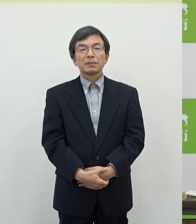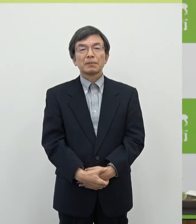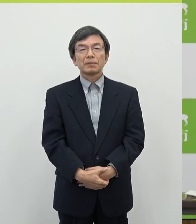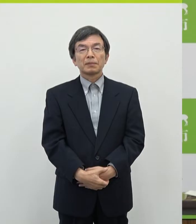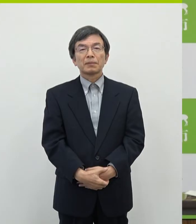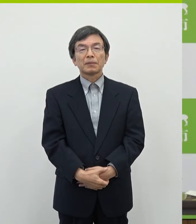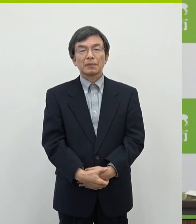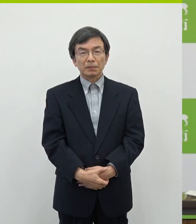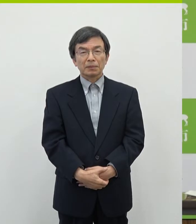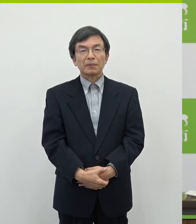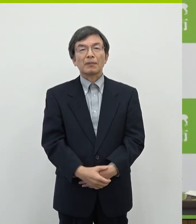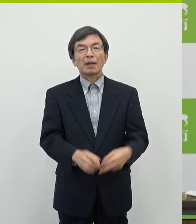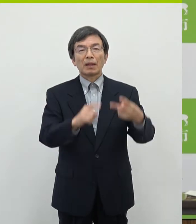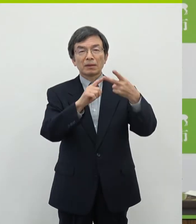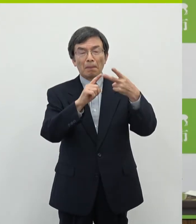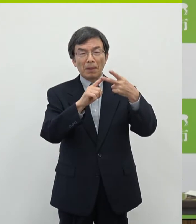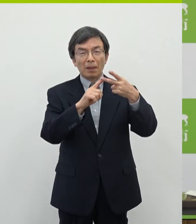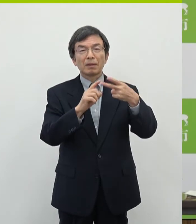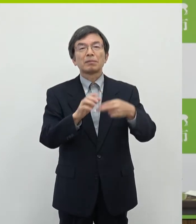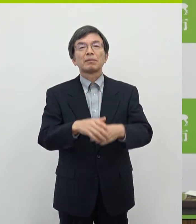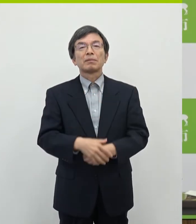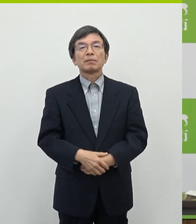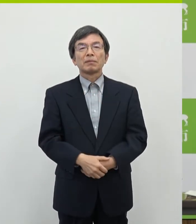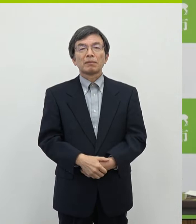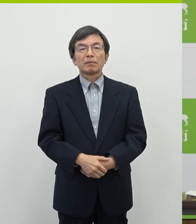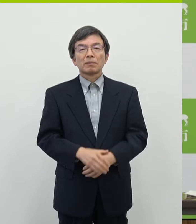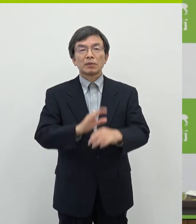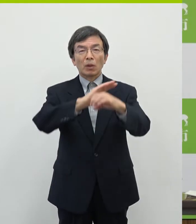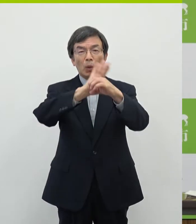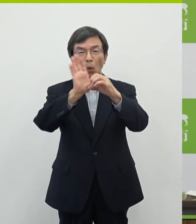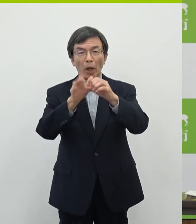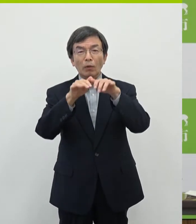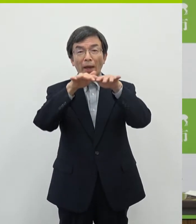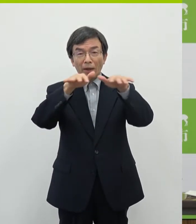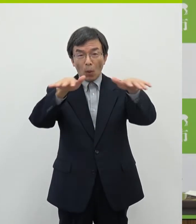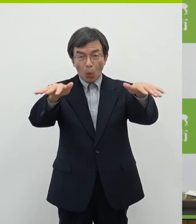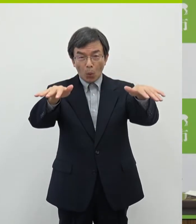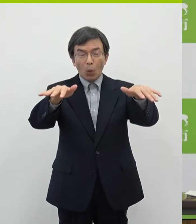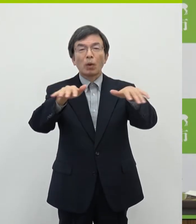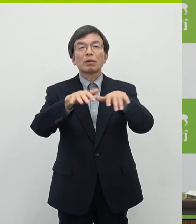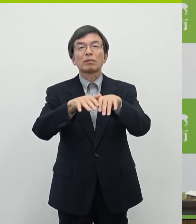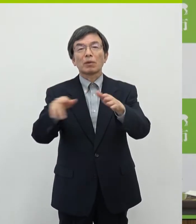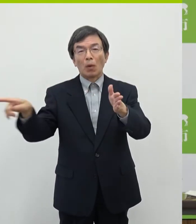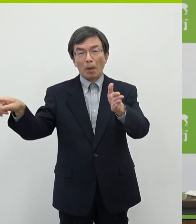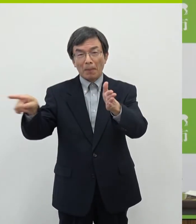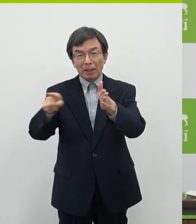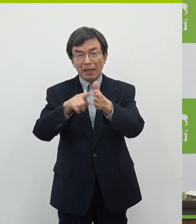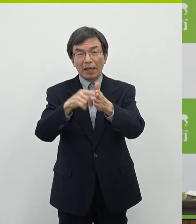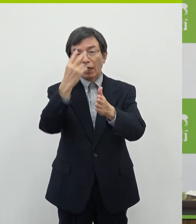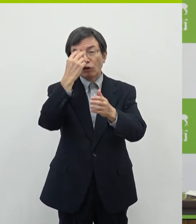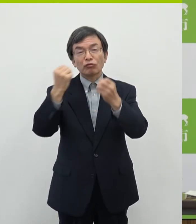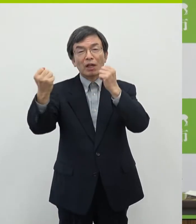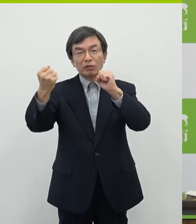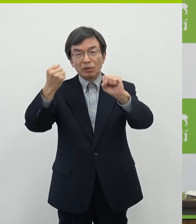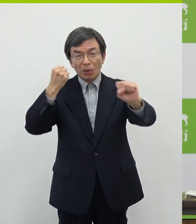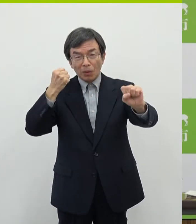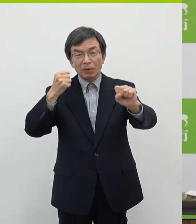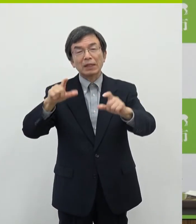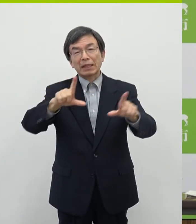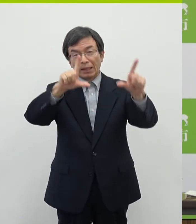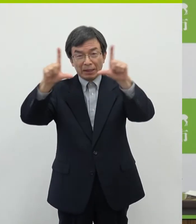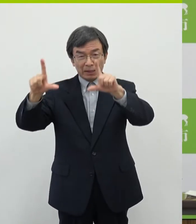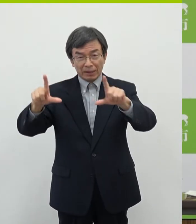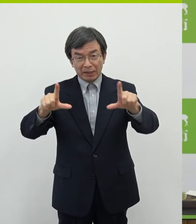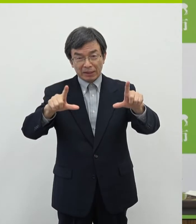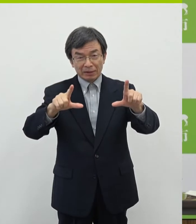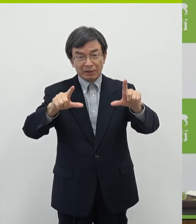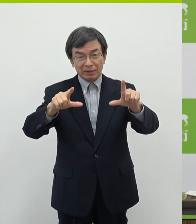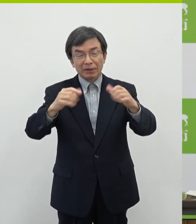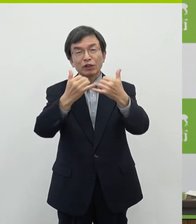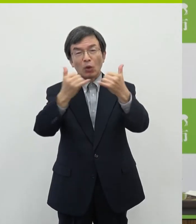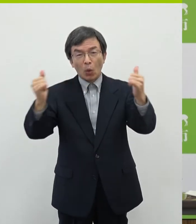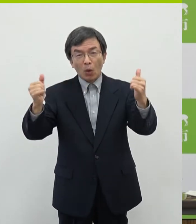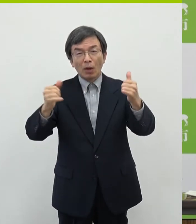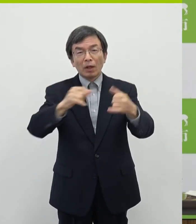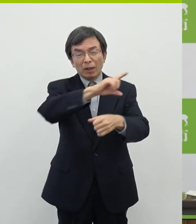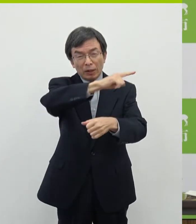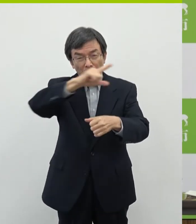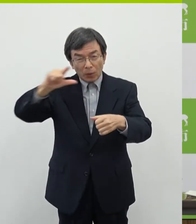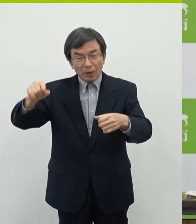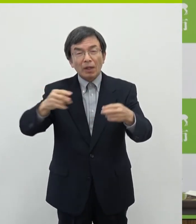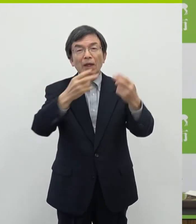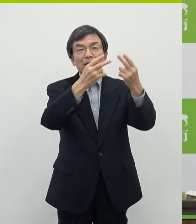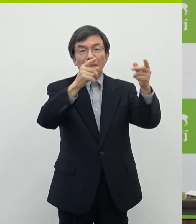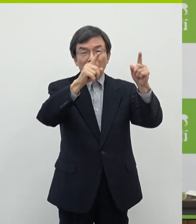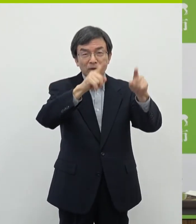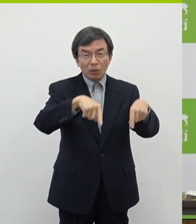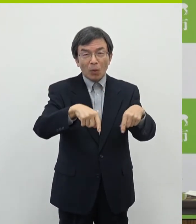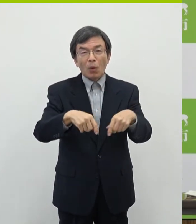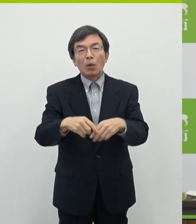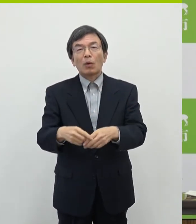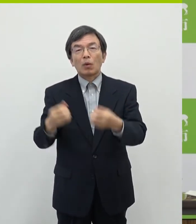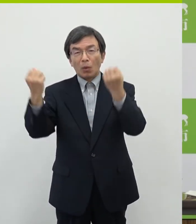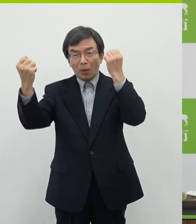はいえー2件目でございますコロナの影響でですねこれまで芸術活動で生計を立てて おられたのか誰にとっても様々なイベントを公演などが中止となって大変ご苦労されて